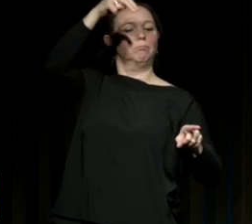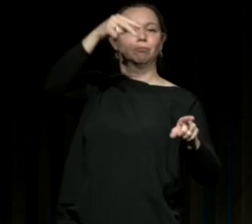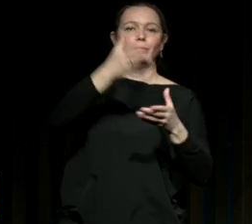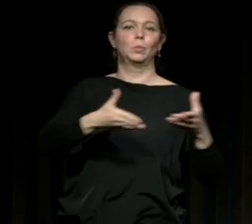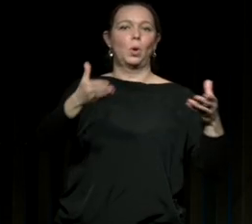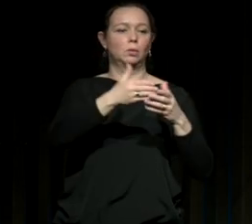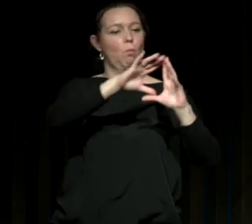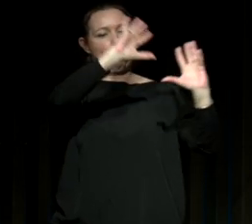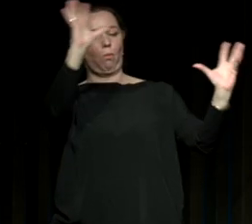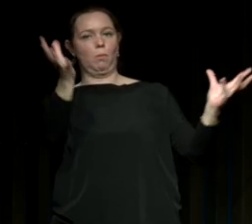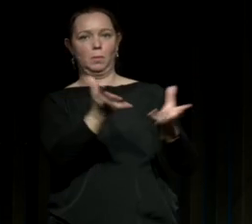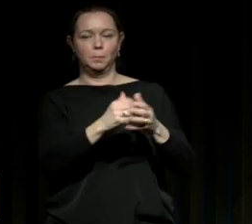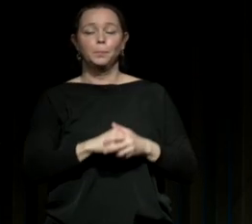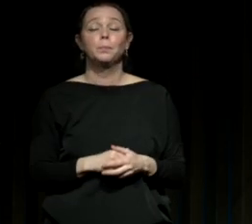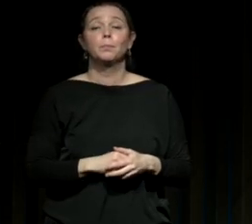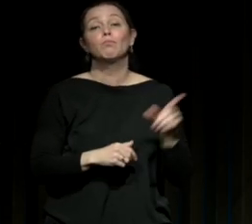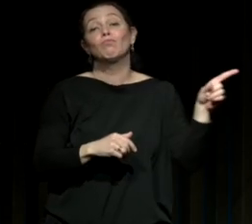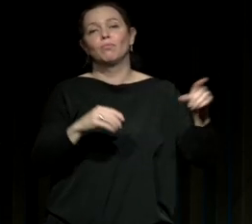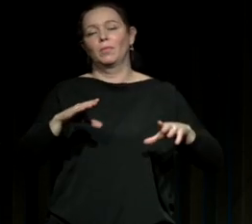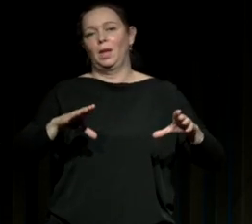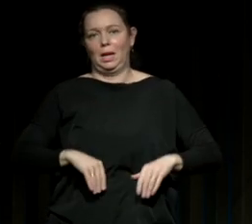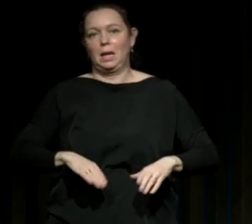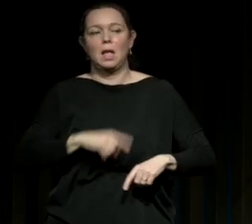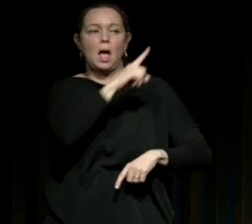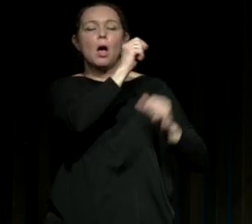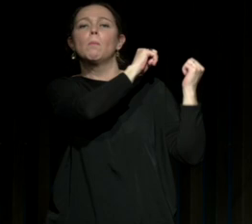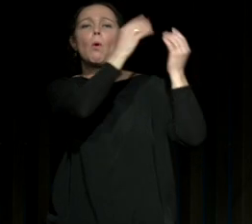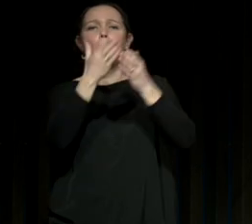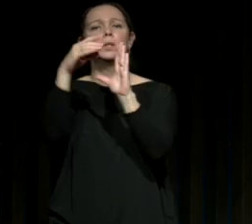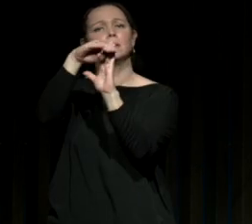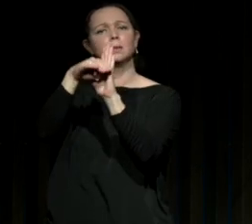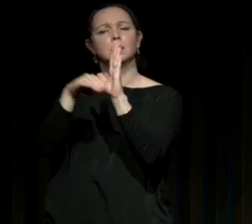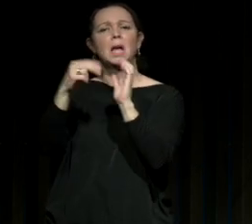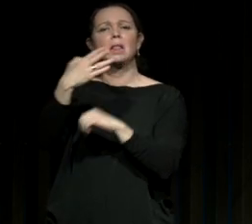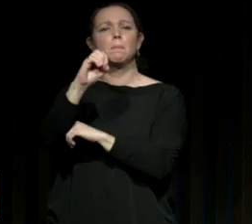ils ont ils ont proposé la classification damon tonnes cédées espèces de petites cartes que les